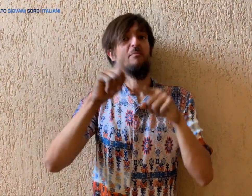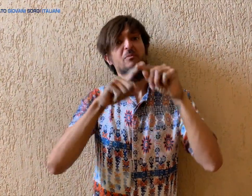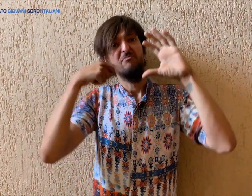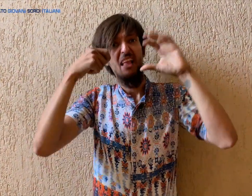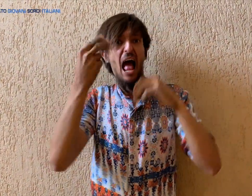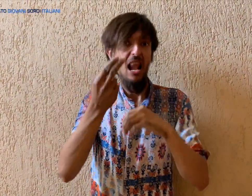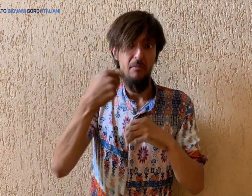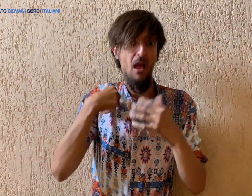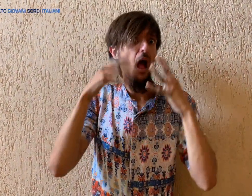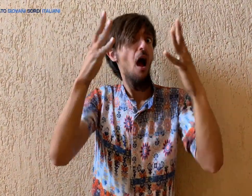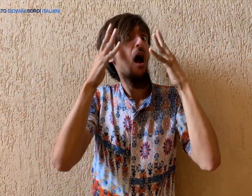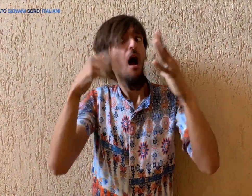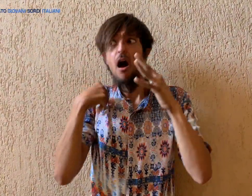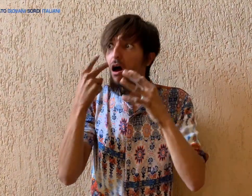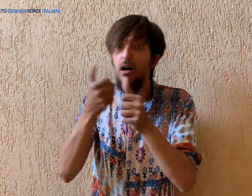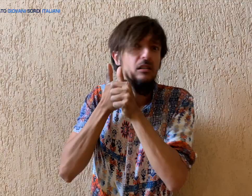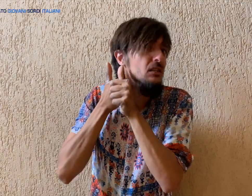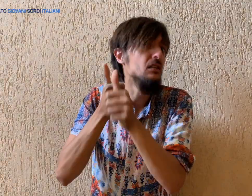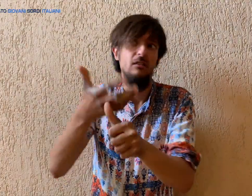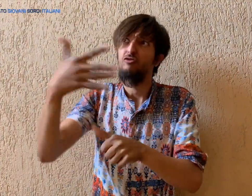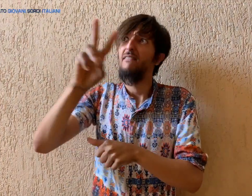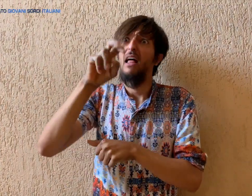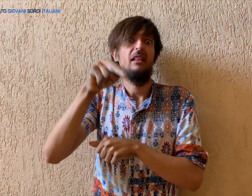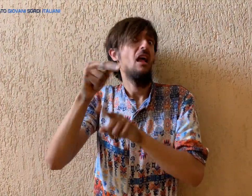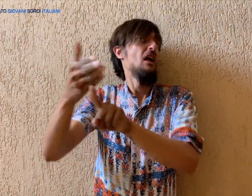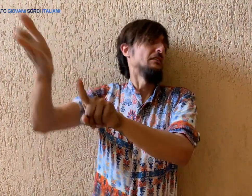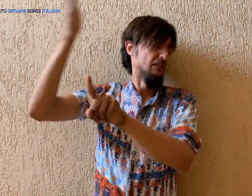La loro grafica e animazione a me fa impazzire, a seguo da 20 anni.